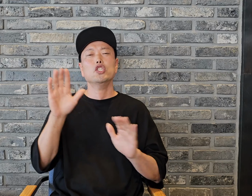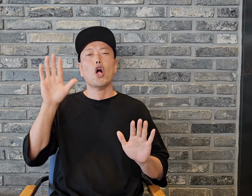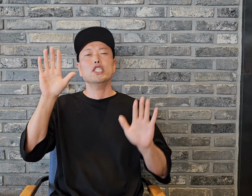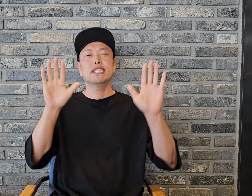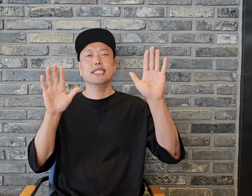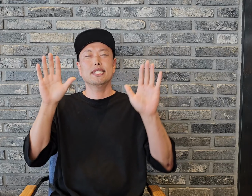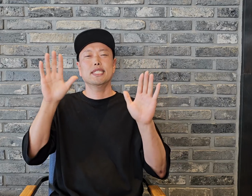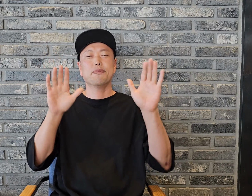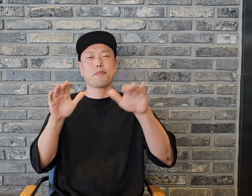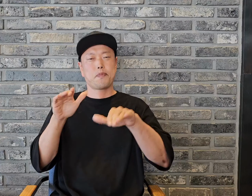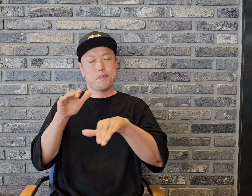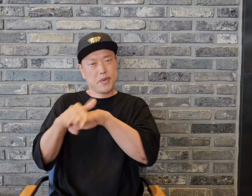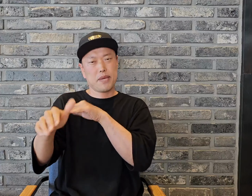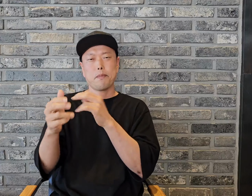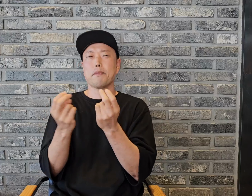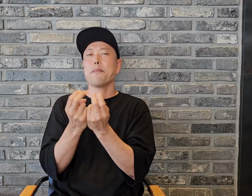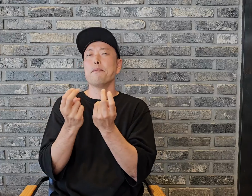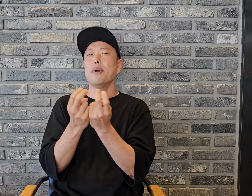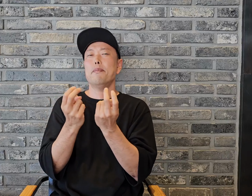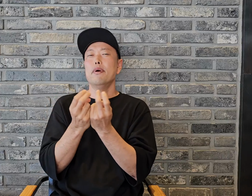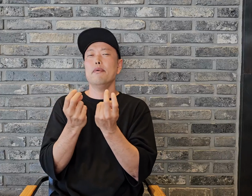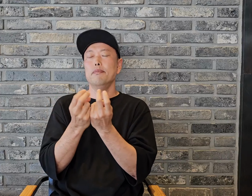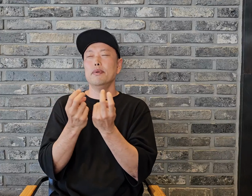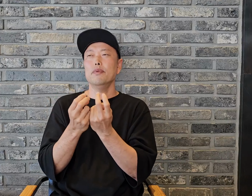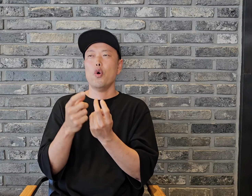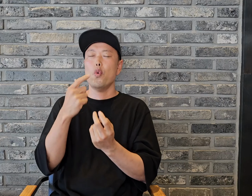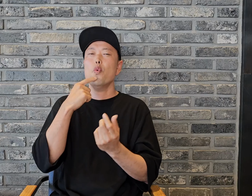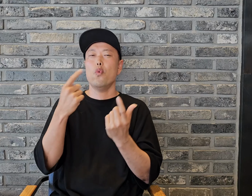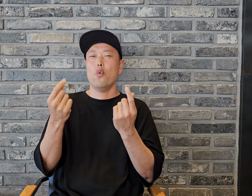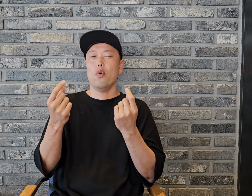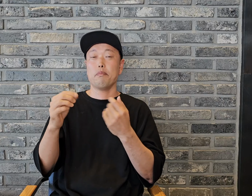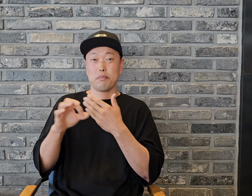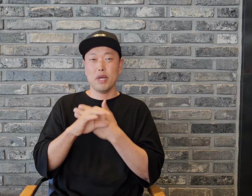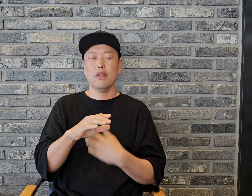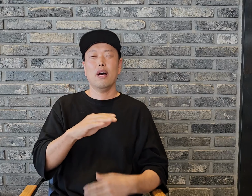몸짓이나 표현 방식을 연습 하다 보면